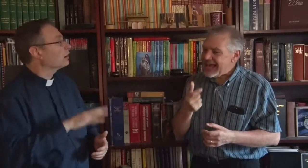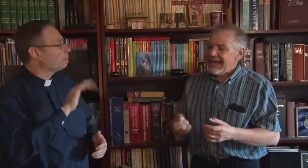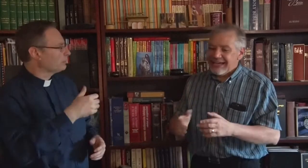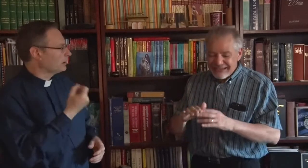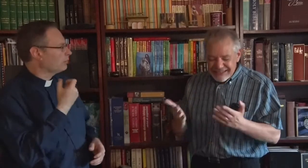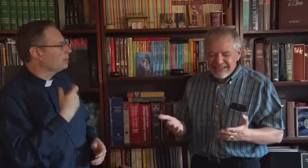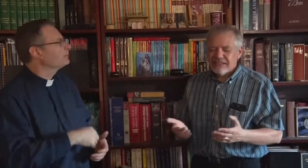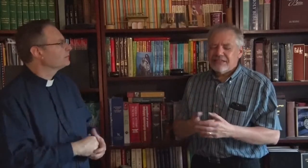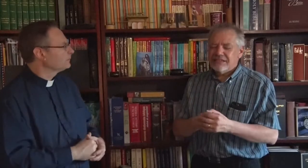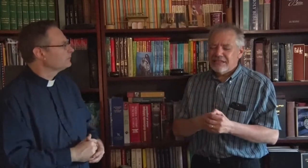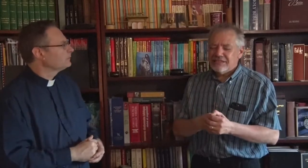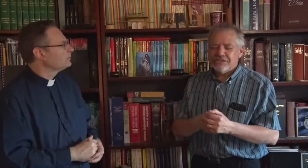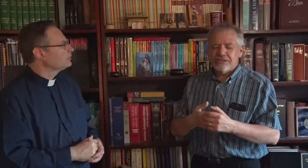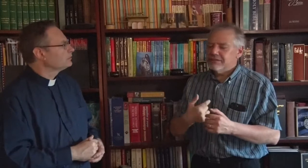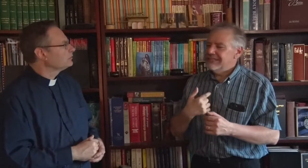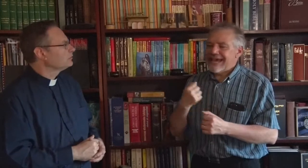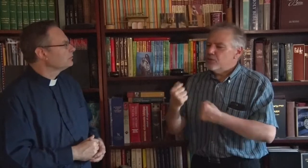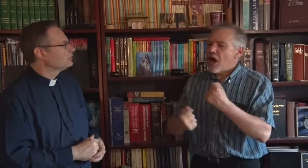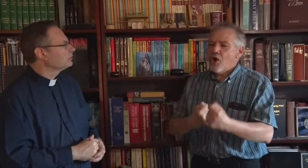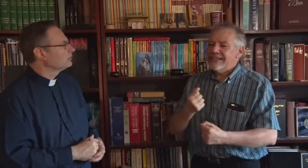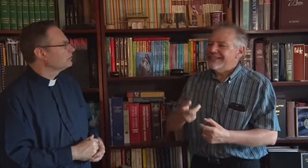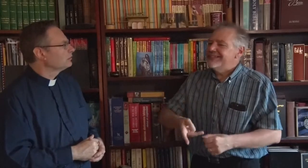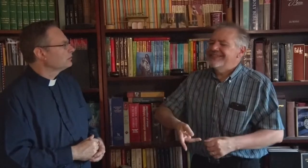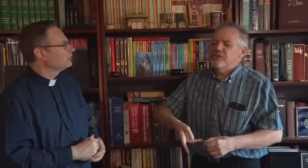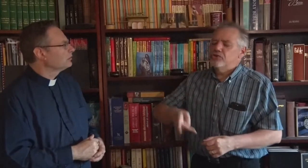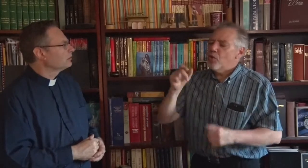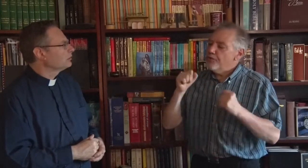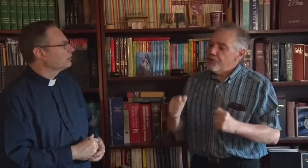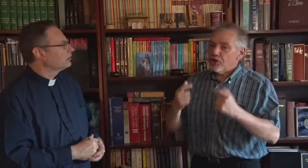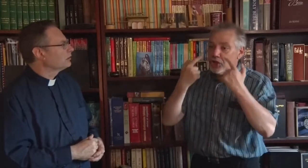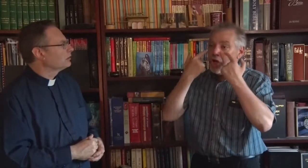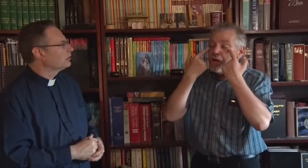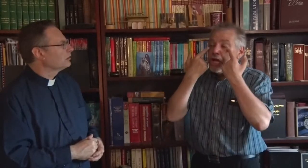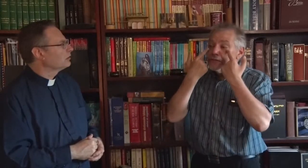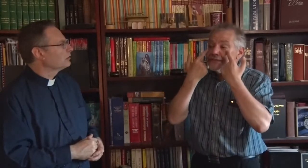la douleur était trop forte que…